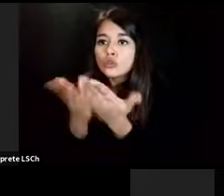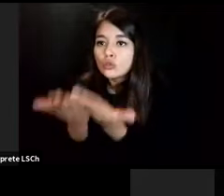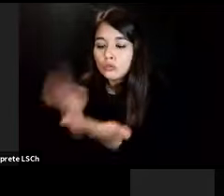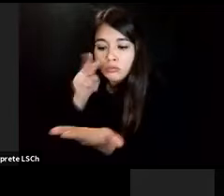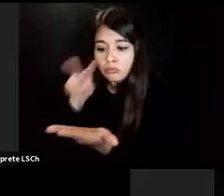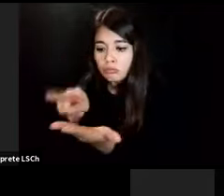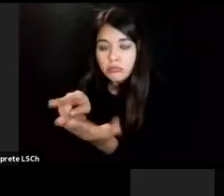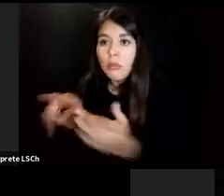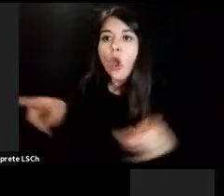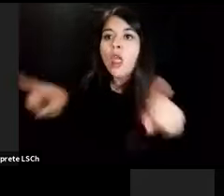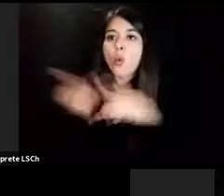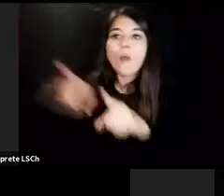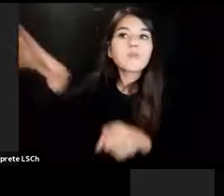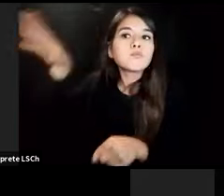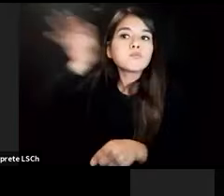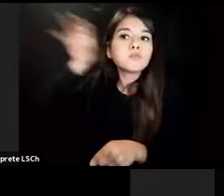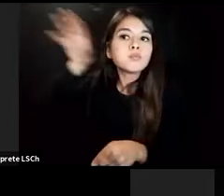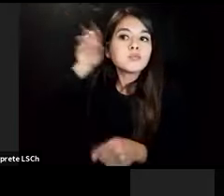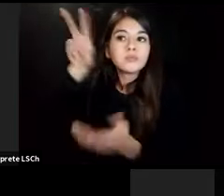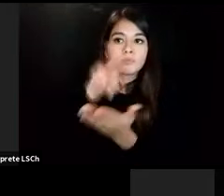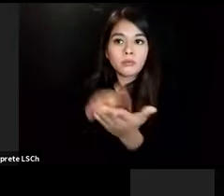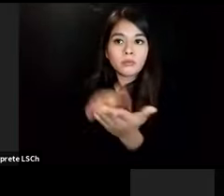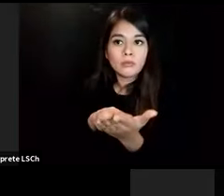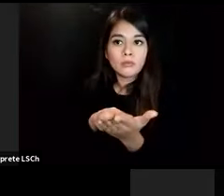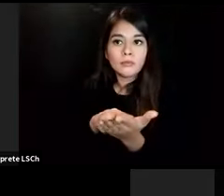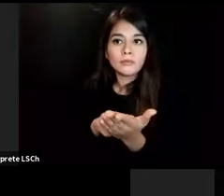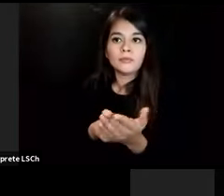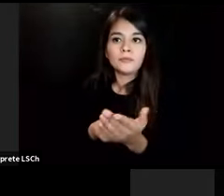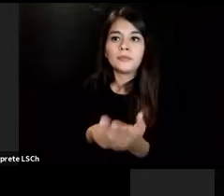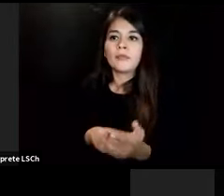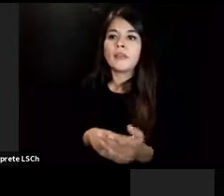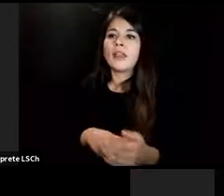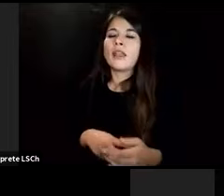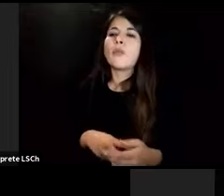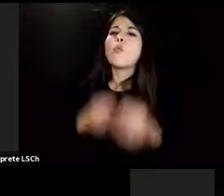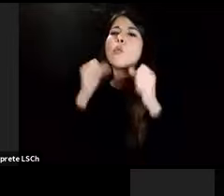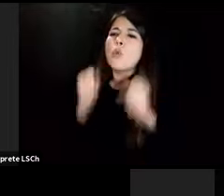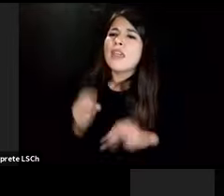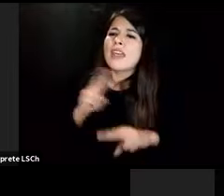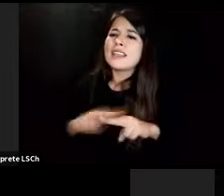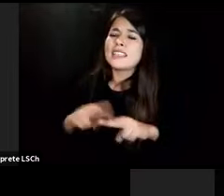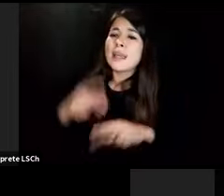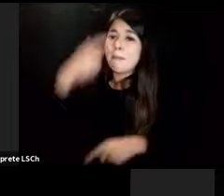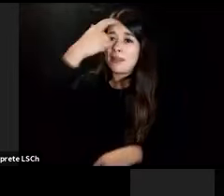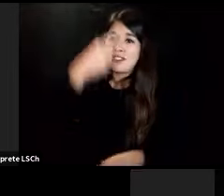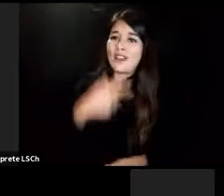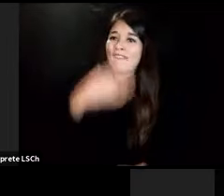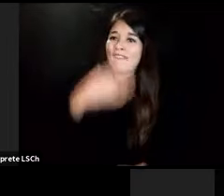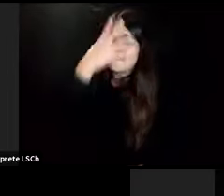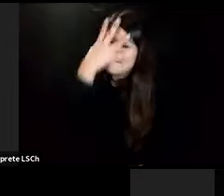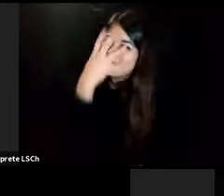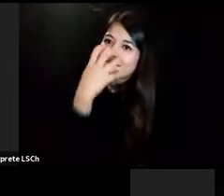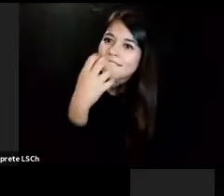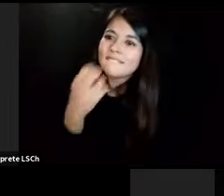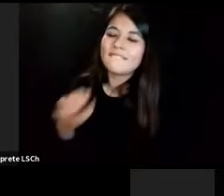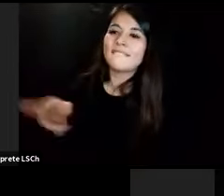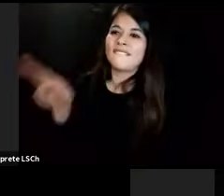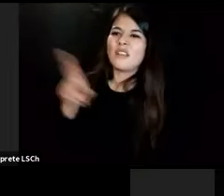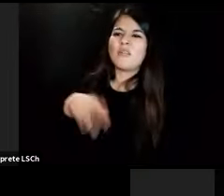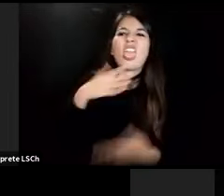que personas se reeencanten con algunos textos del pasado. Porque tal vez si escuchan